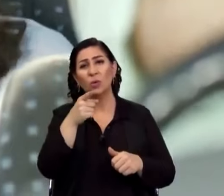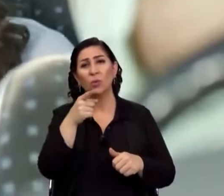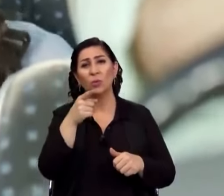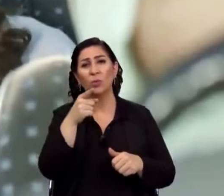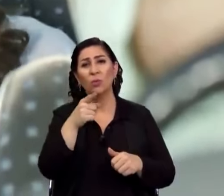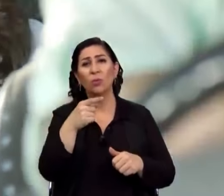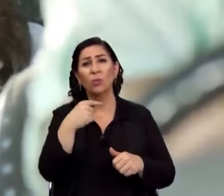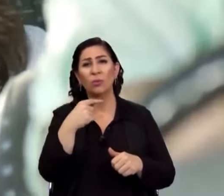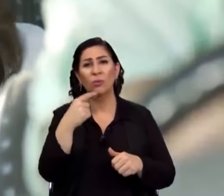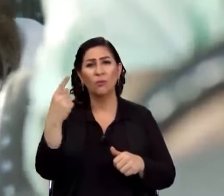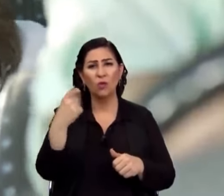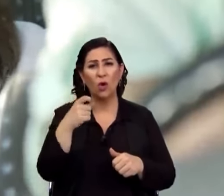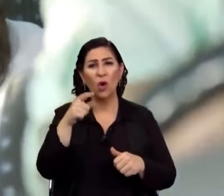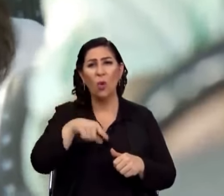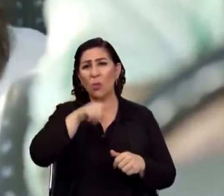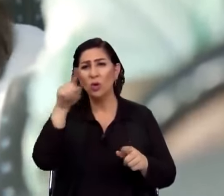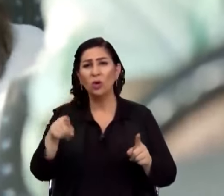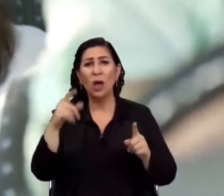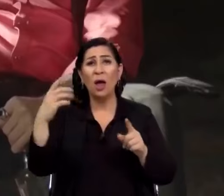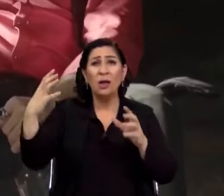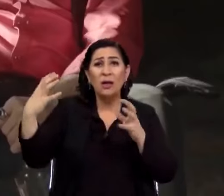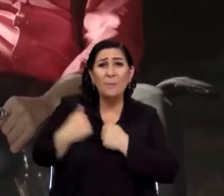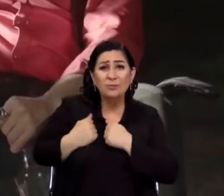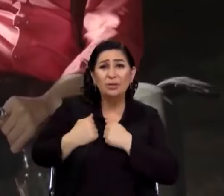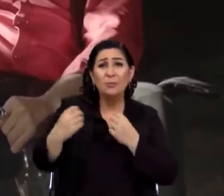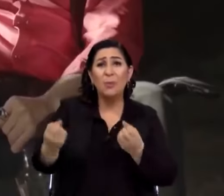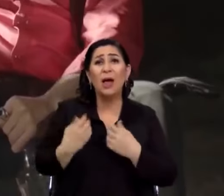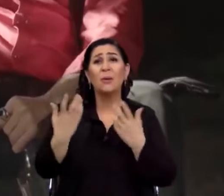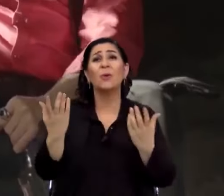Ben de hemşireyim o gün bugündür peşime takıldı adam ya